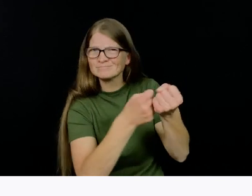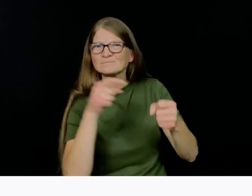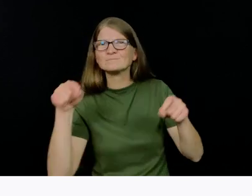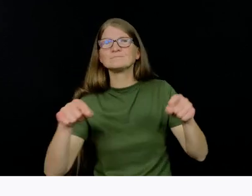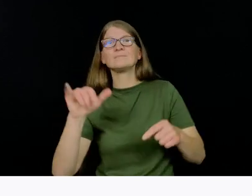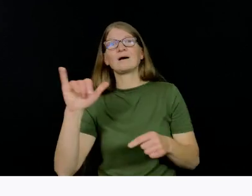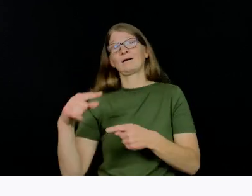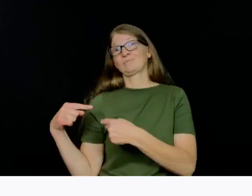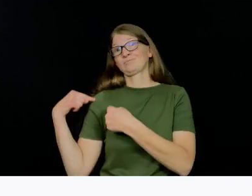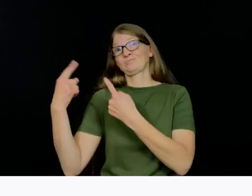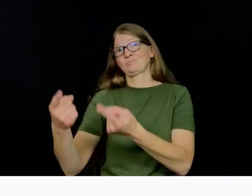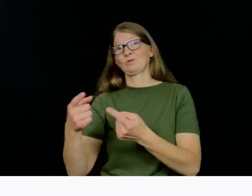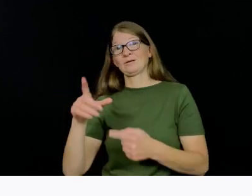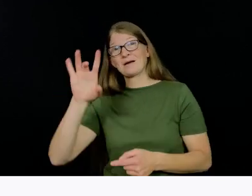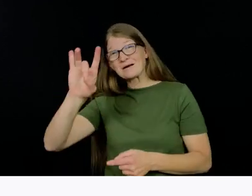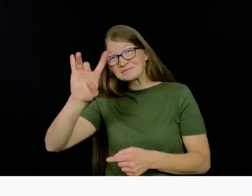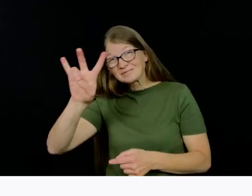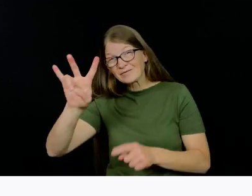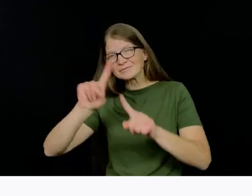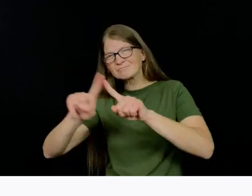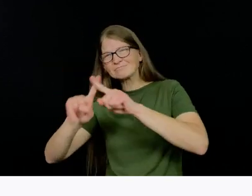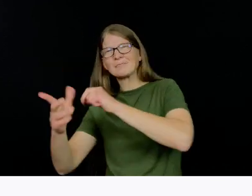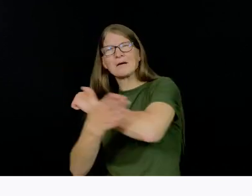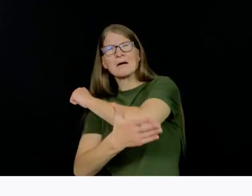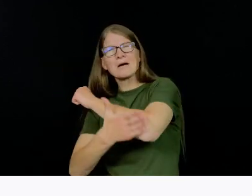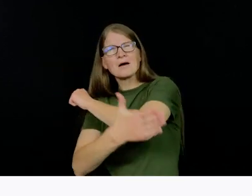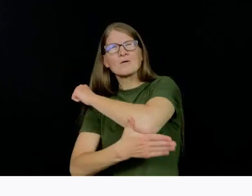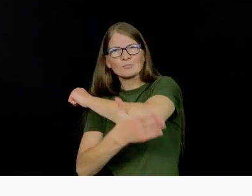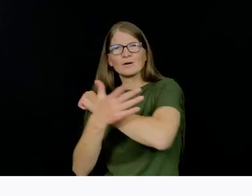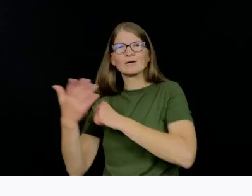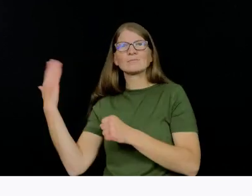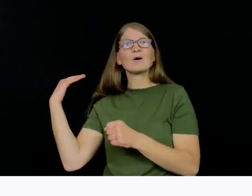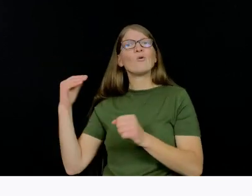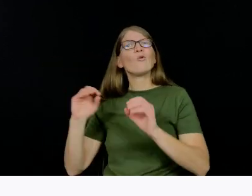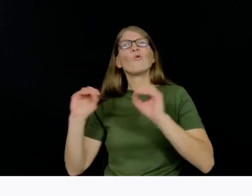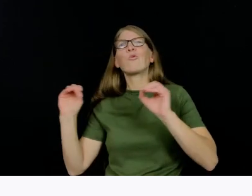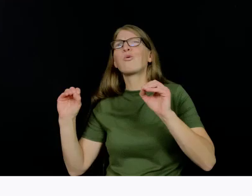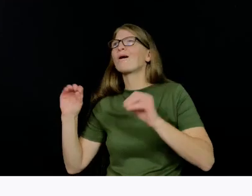قمنا برسم الخرائط لـ87 دولة بما في ذلك أماكن لم تحظى بالكثير من الخرائط من قبل